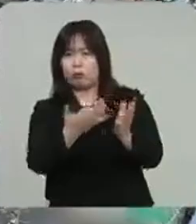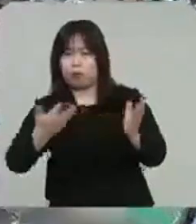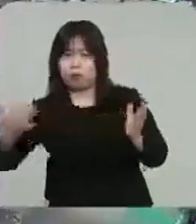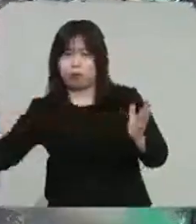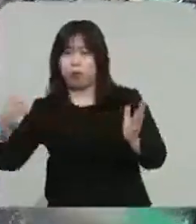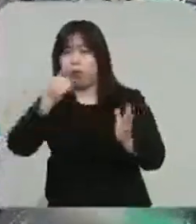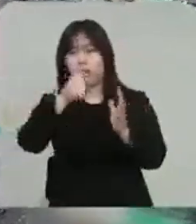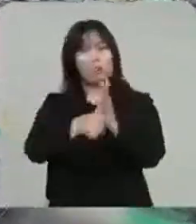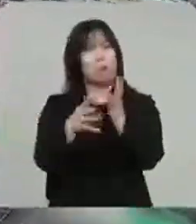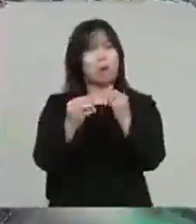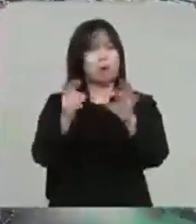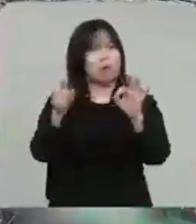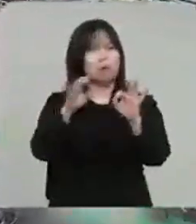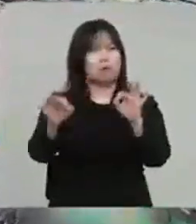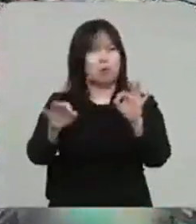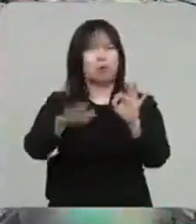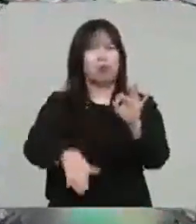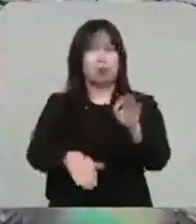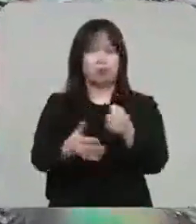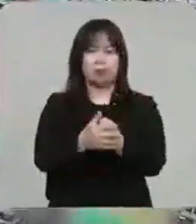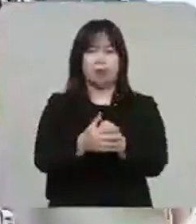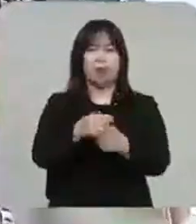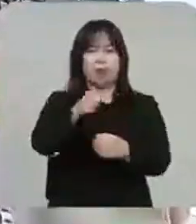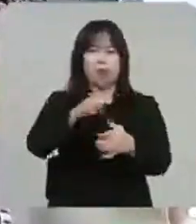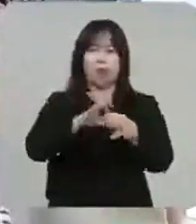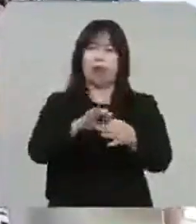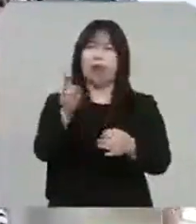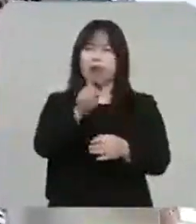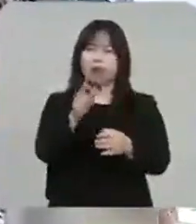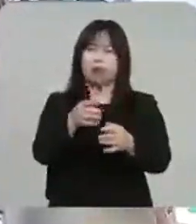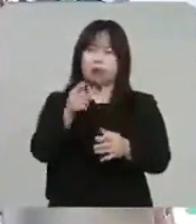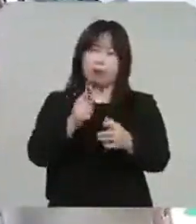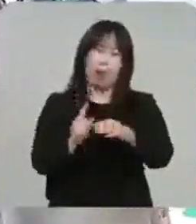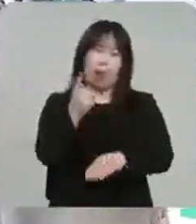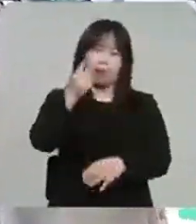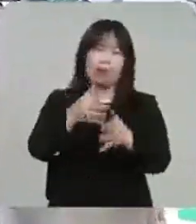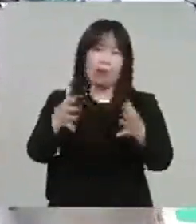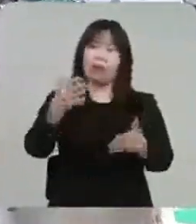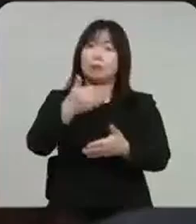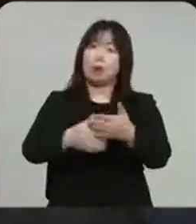소방 당국은 가연성 외장재를 쓰는 일부 초고층 아파트를 제외하면